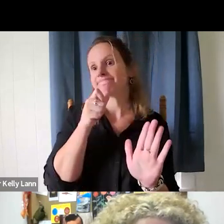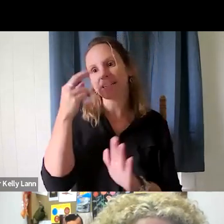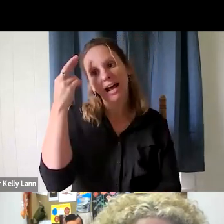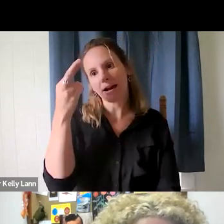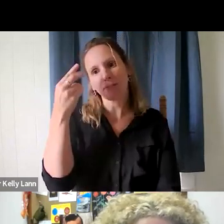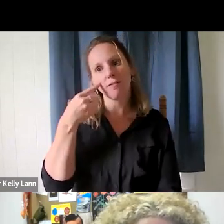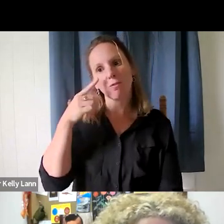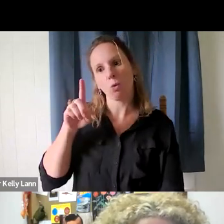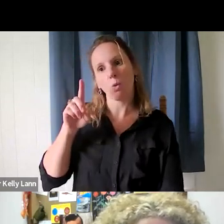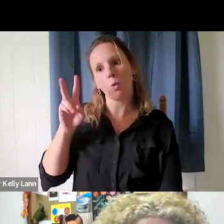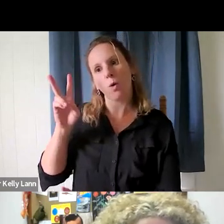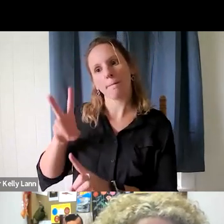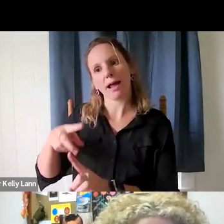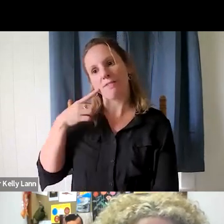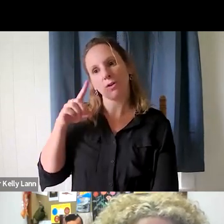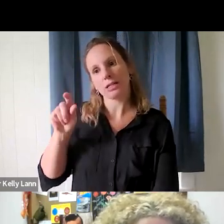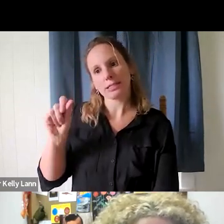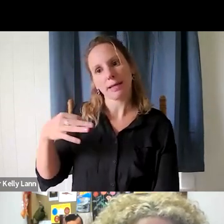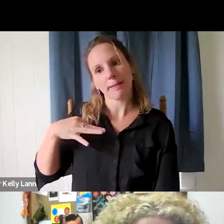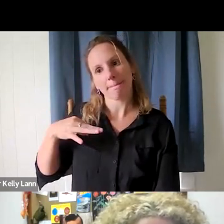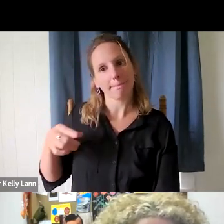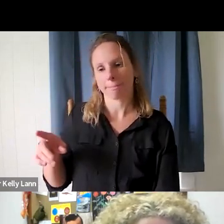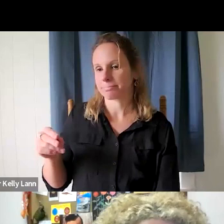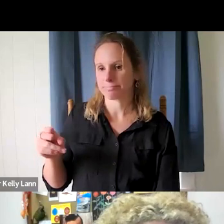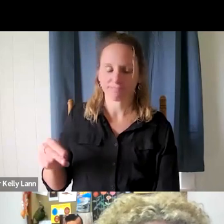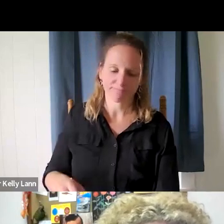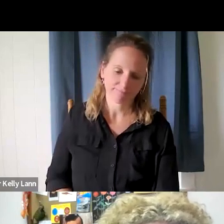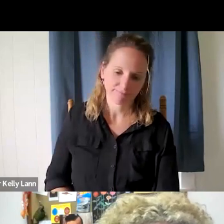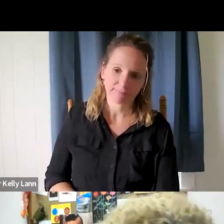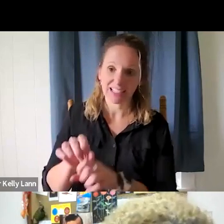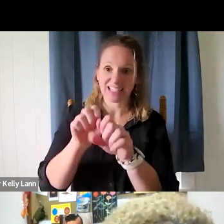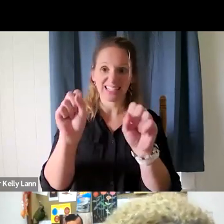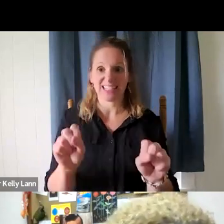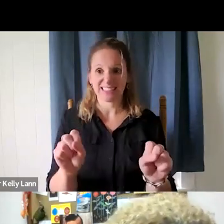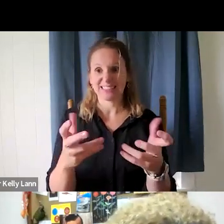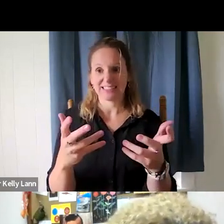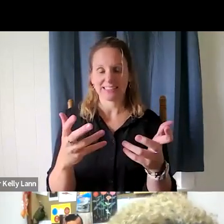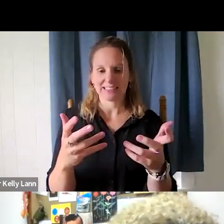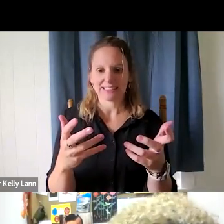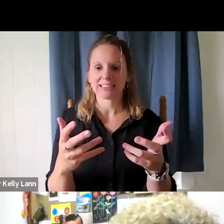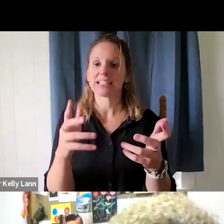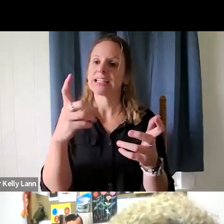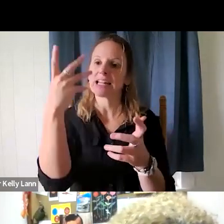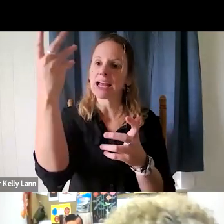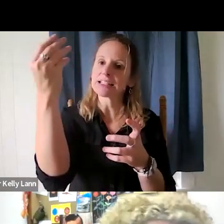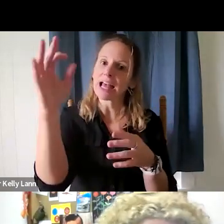por la que se solicitan prestaciones por incapacidad. Los síntomas que se experimentan al margen del trastorno por consumo de sustancias